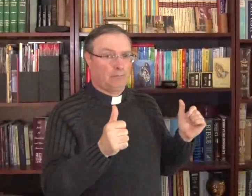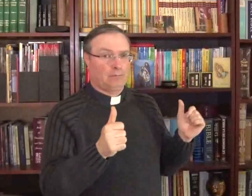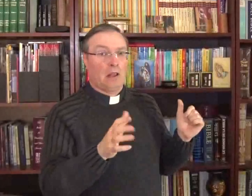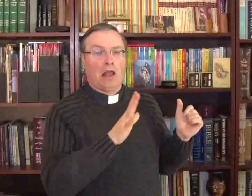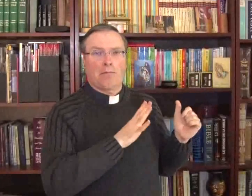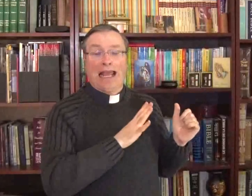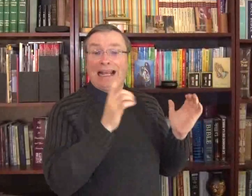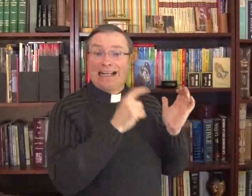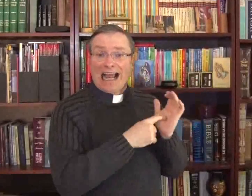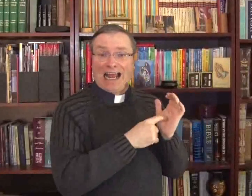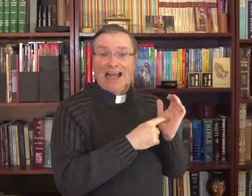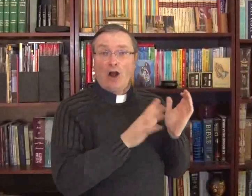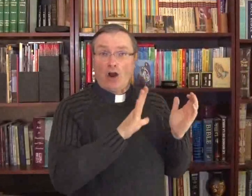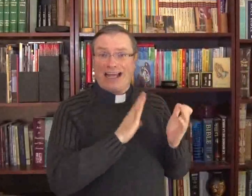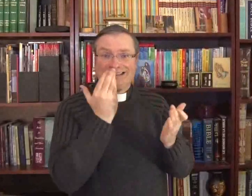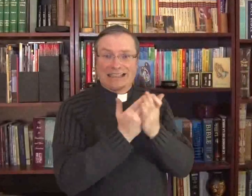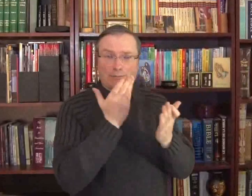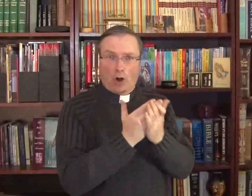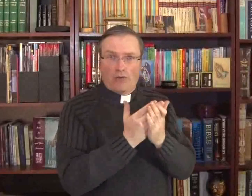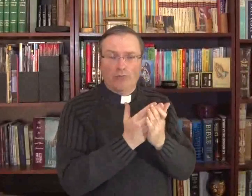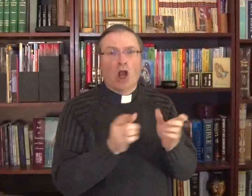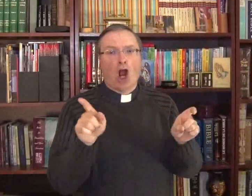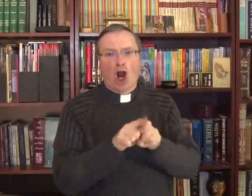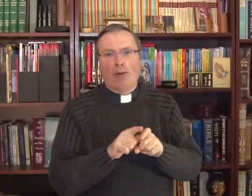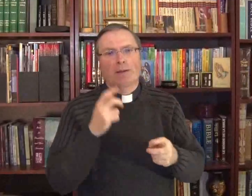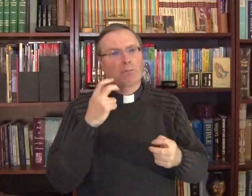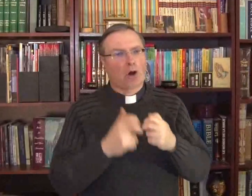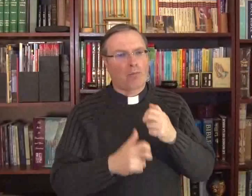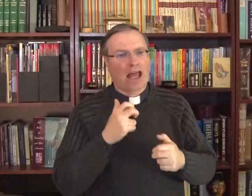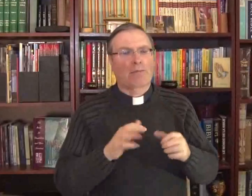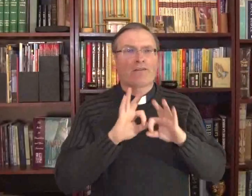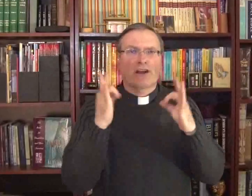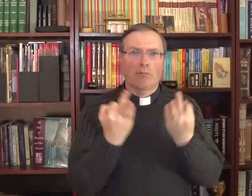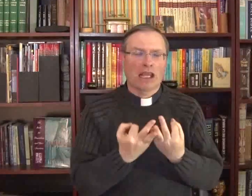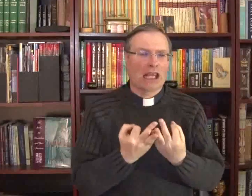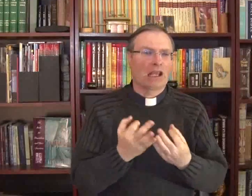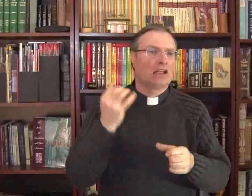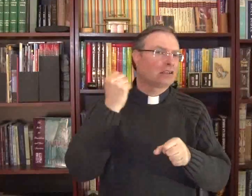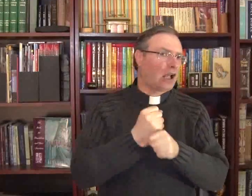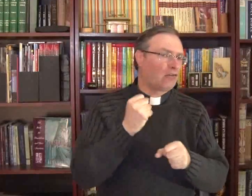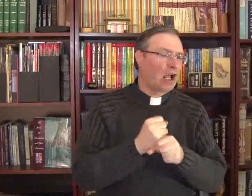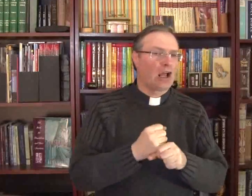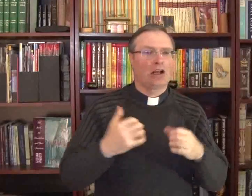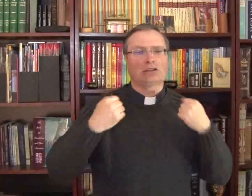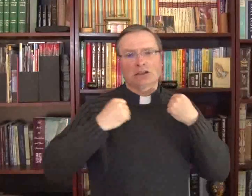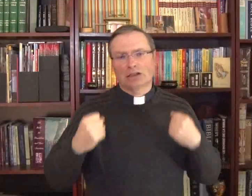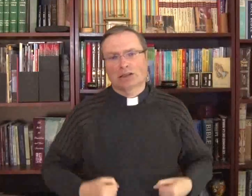mais quand on a des épreuves, comme les problèmes de famille, au travail, de santé,